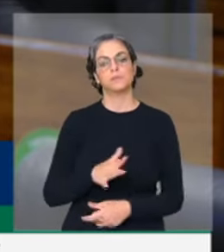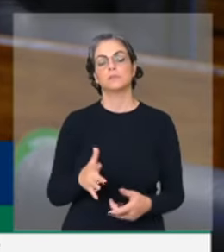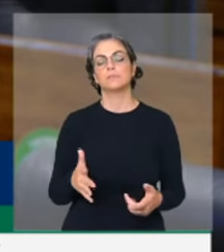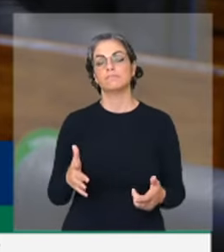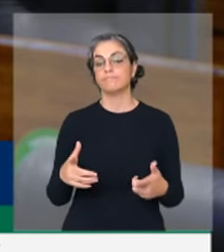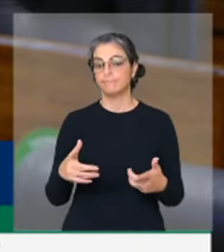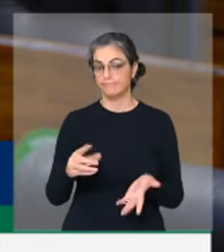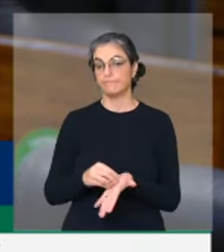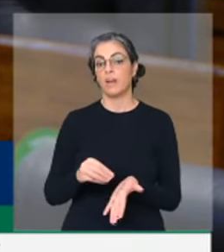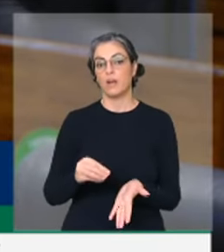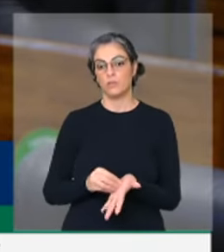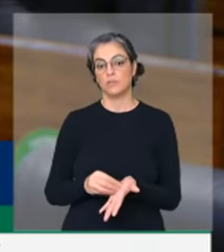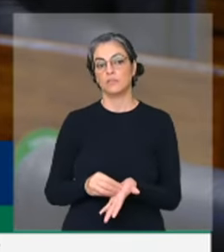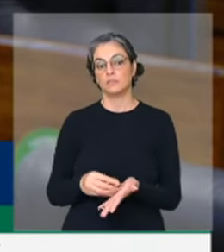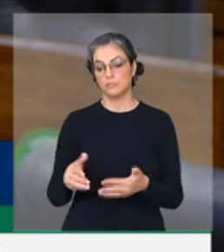LEITOS CLÍNICOS E LEITOS DE